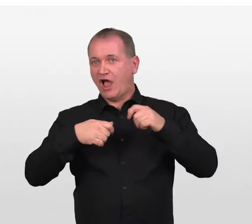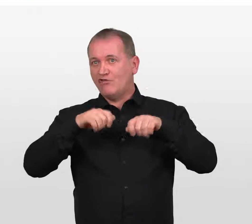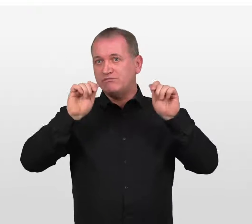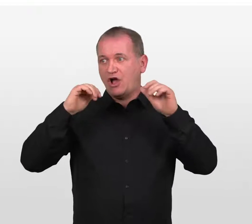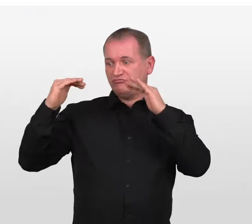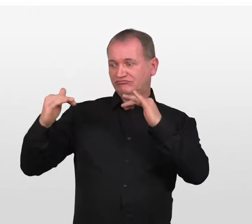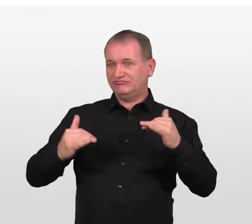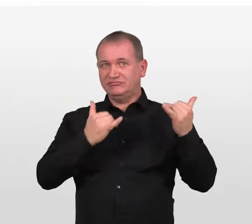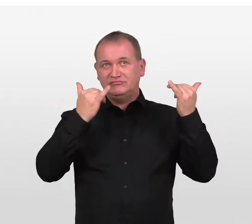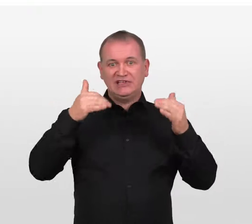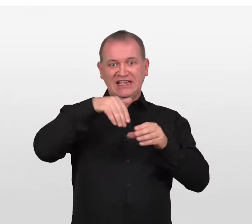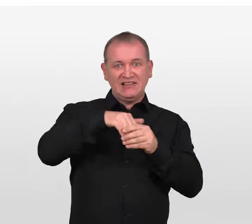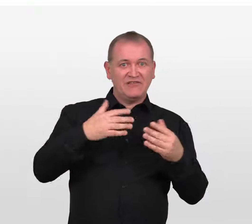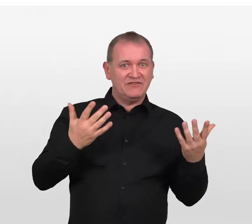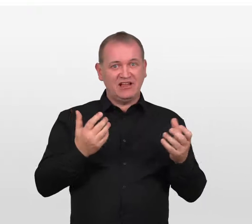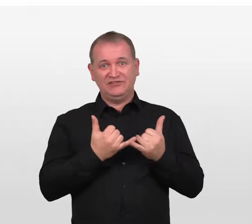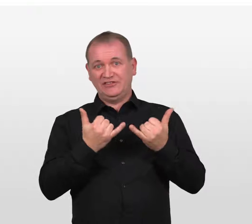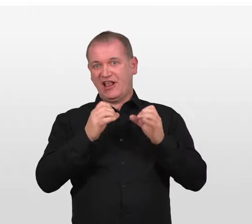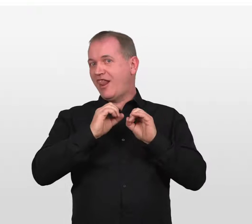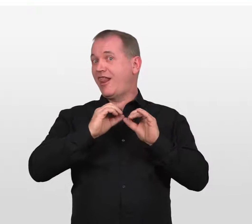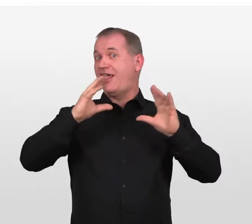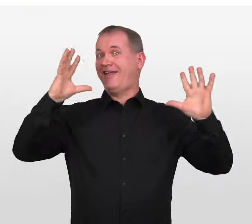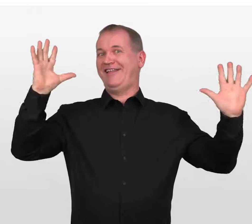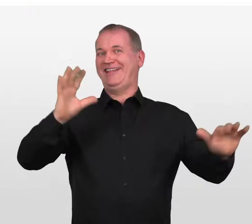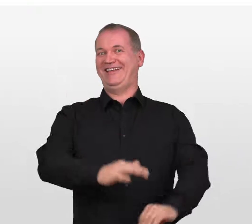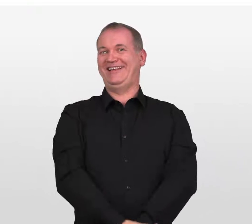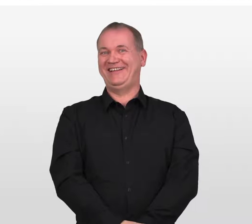unserer Homepage verständlich erklärt haben.